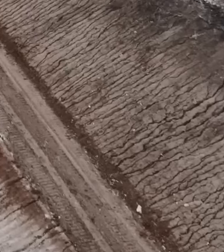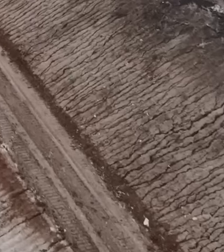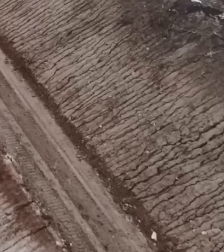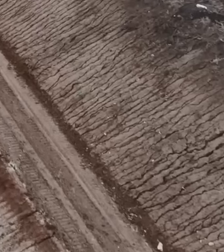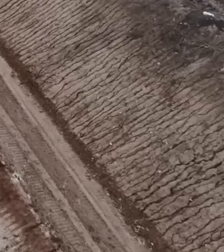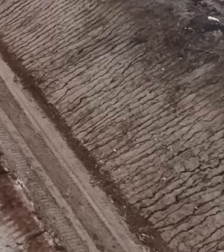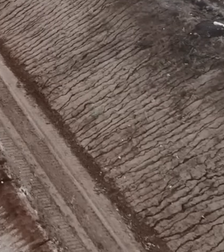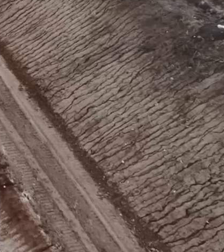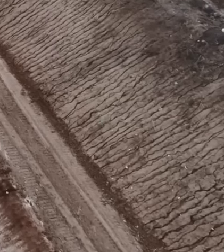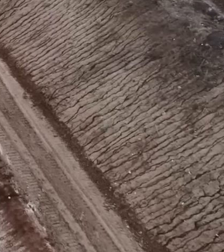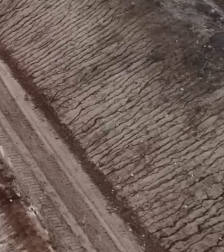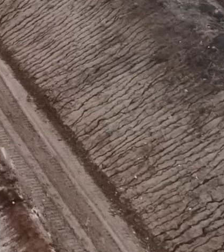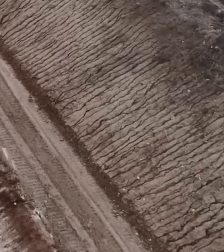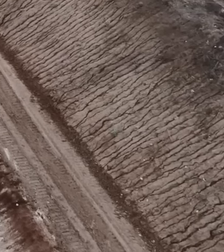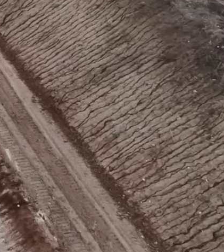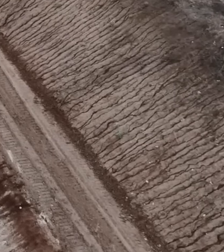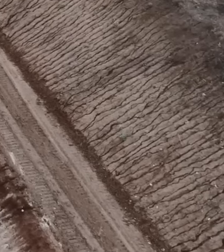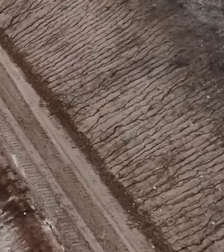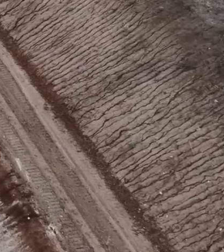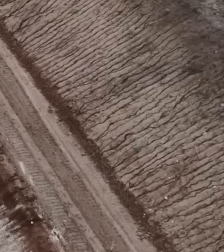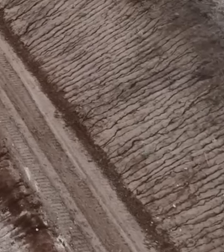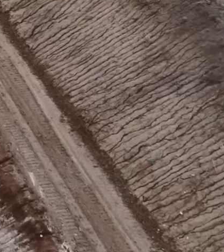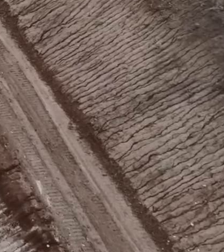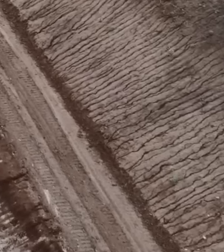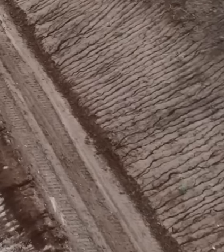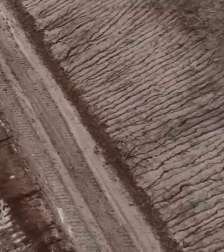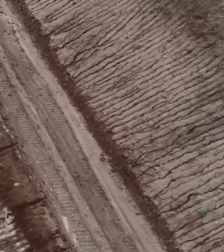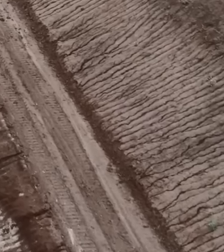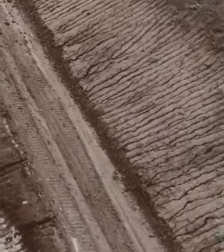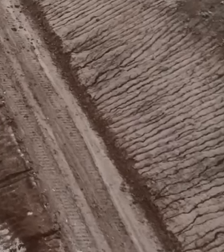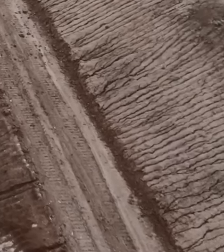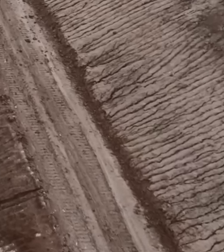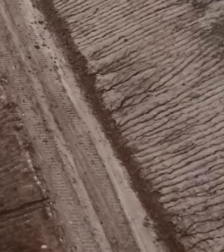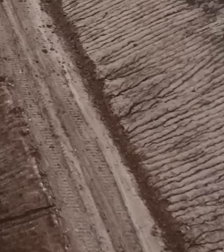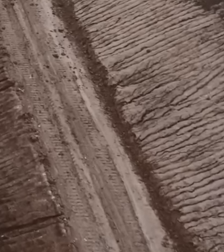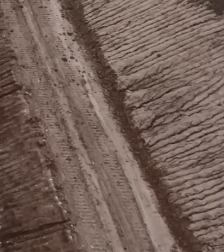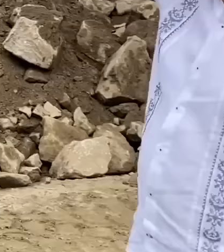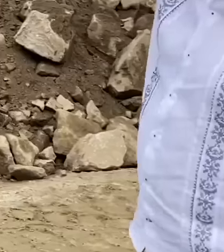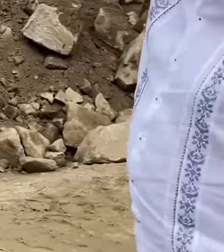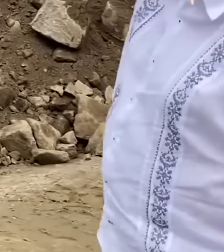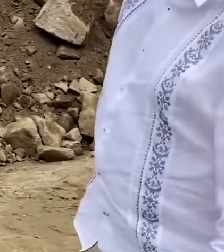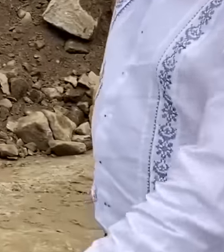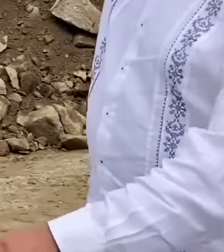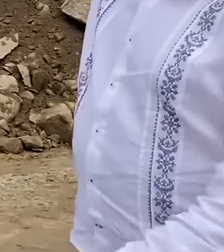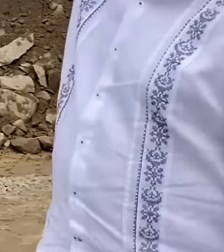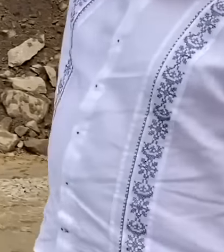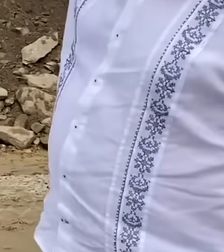social e infraestructura tiene raíces profundas. Fue el presidente Andrés Manuel López Obrador